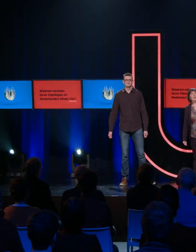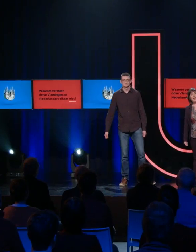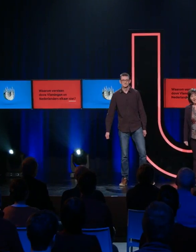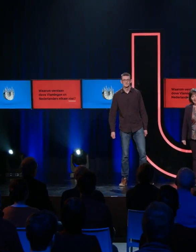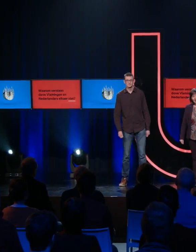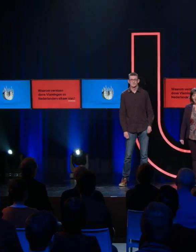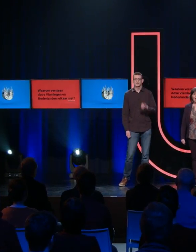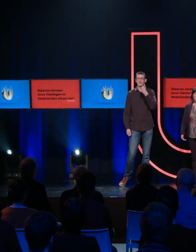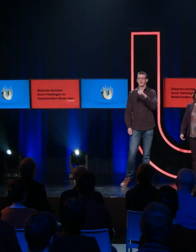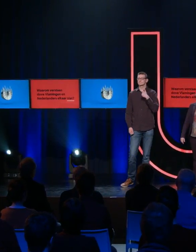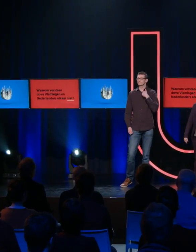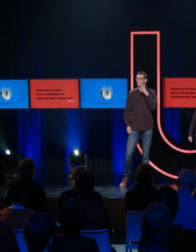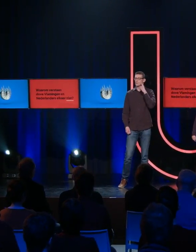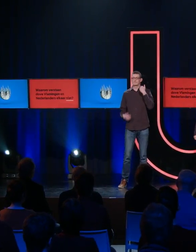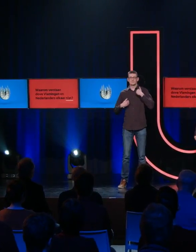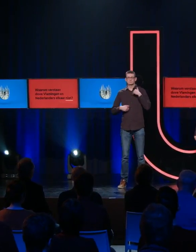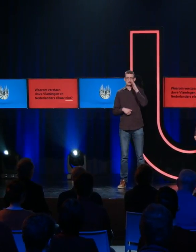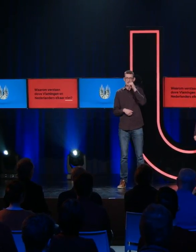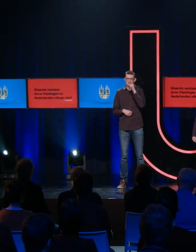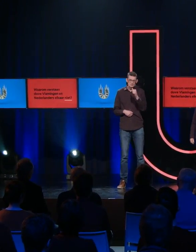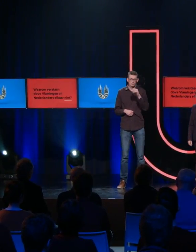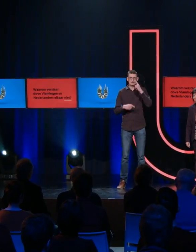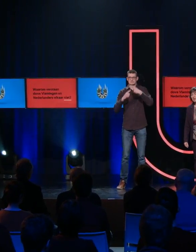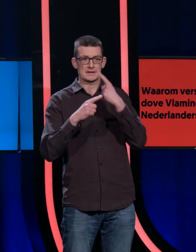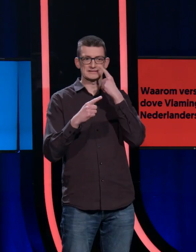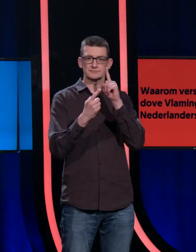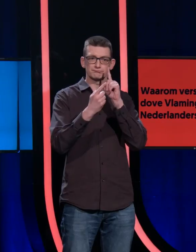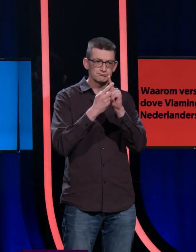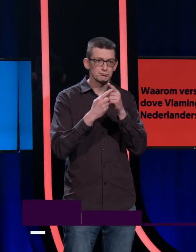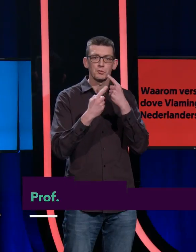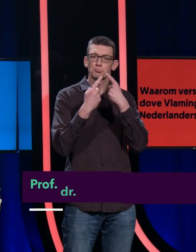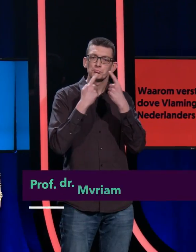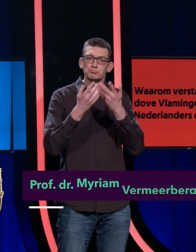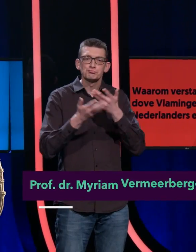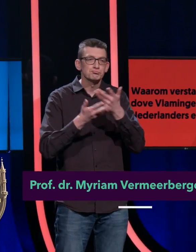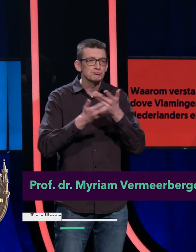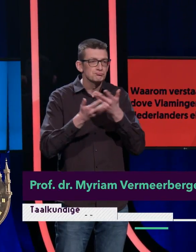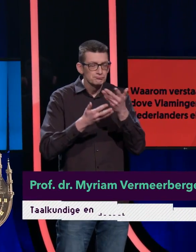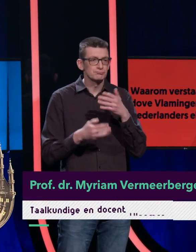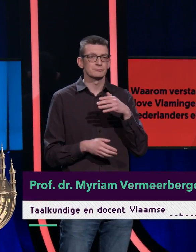Wanneer ik aan het praten ben met iemand die mij niet zo goed kent en het gesprek gaat richting job,